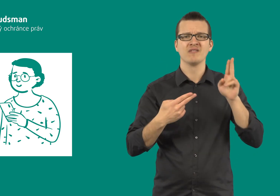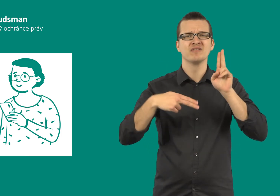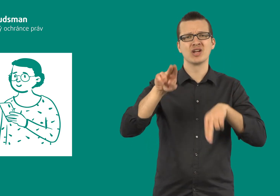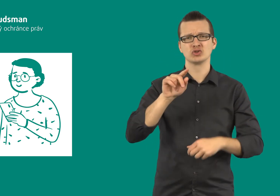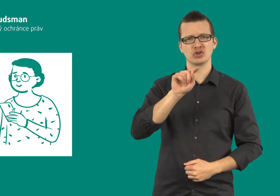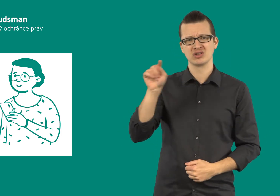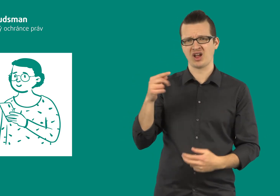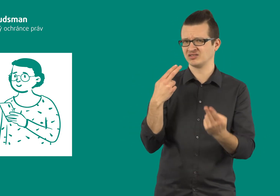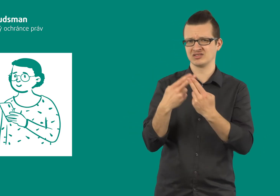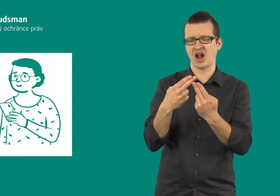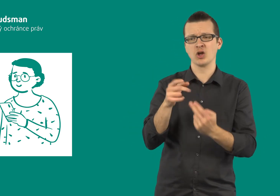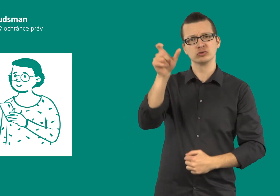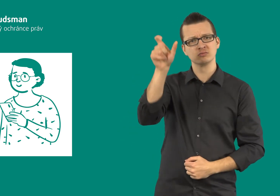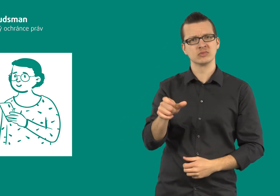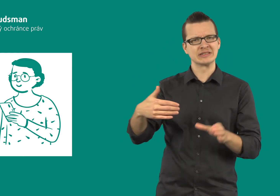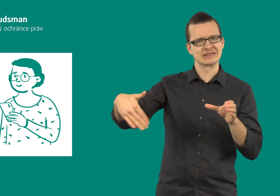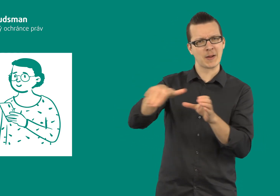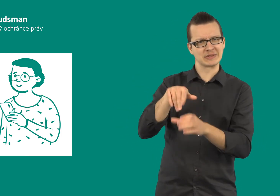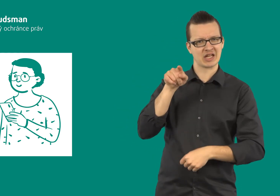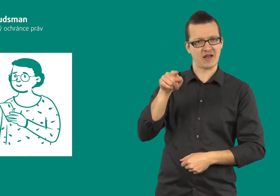Rozhodující je lidský faktor a ochota zaměstnavatele.